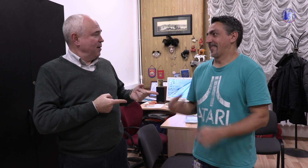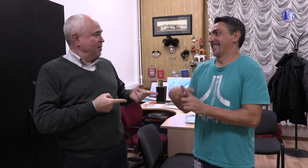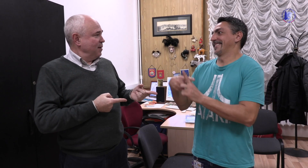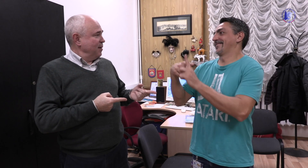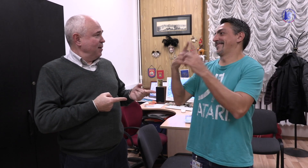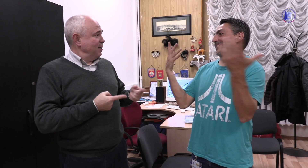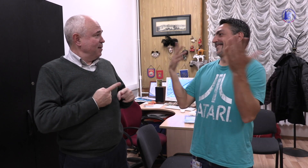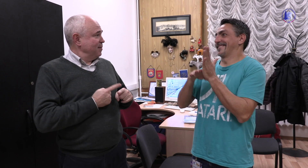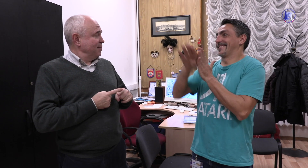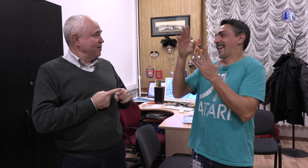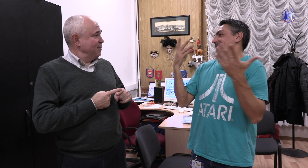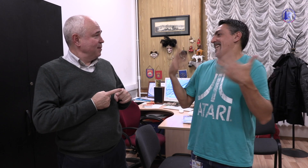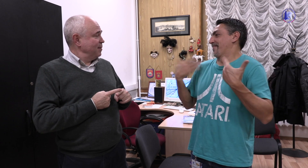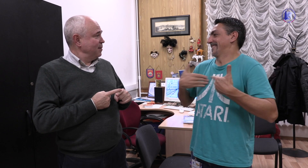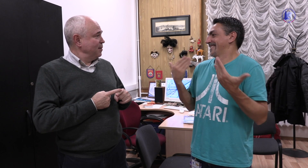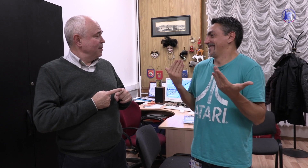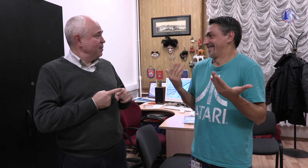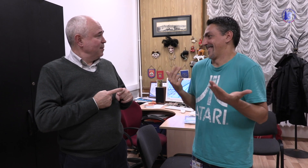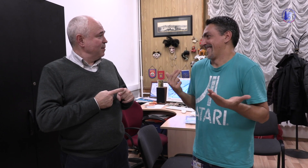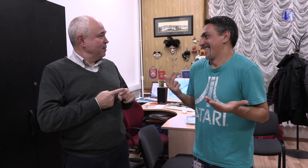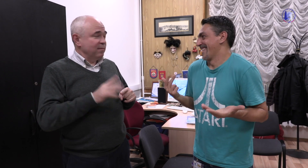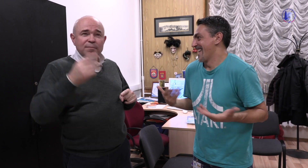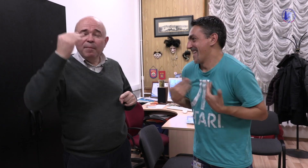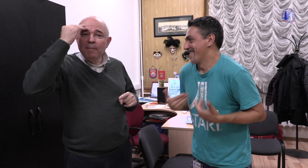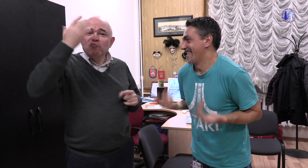Да. У меня всё хорошо, дела идут в гору.